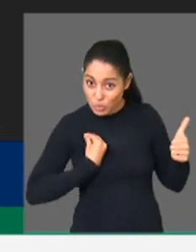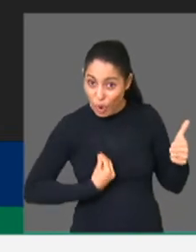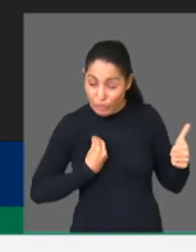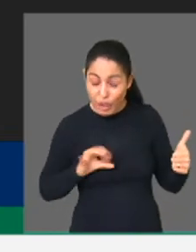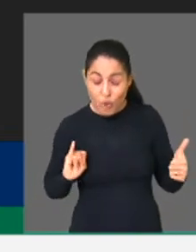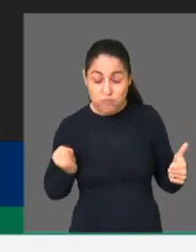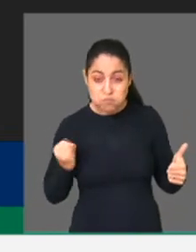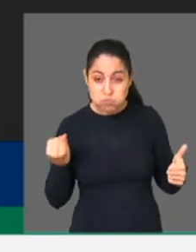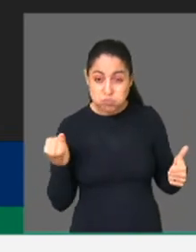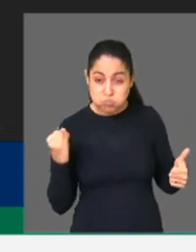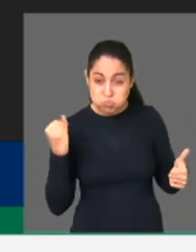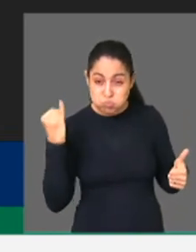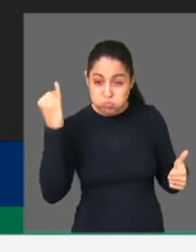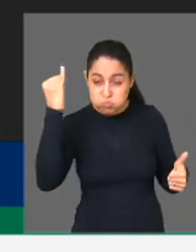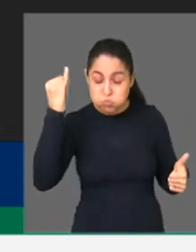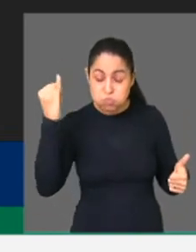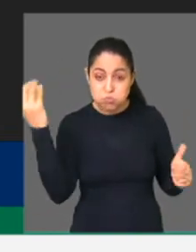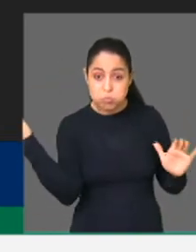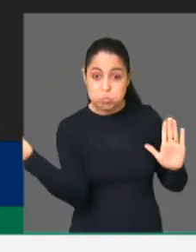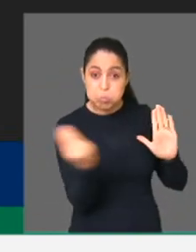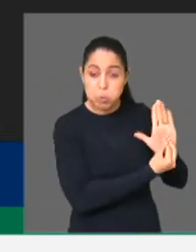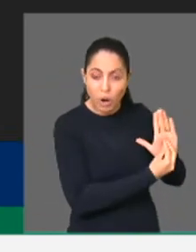FORMA ALGUMA. O RELATOR, O DEPUTADO DANIEL, INCLUSIVE POR DUAS VEZES, EXPLICOU MUITO